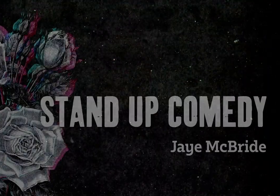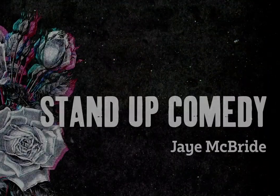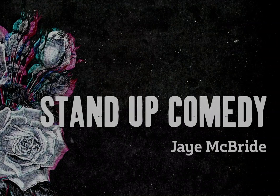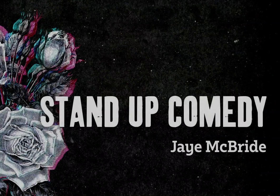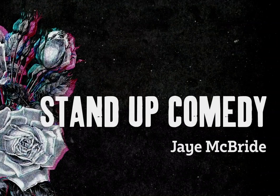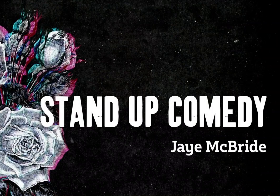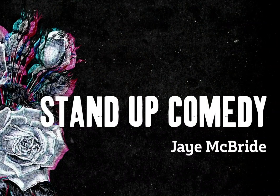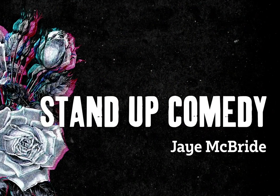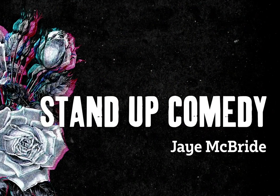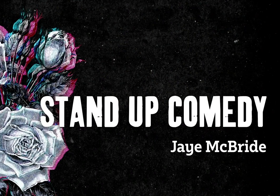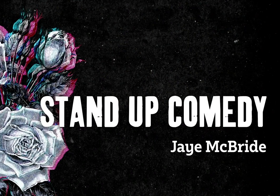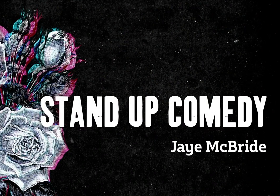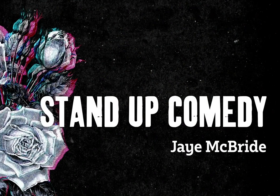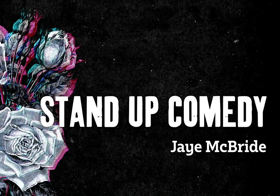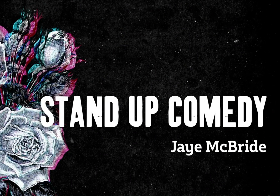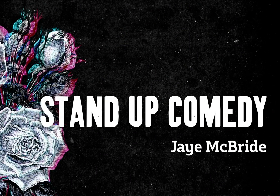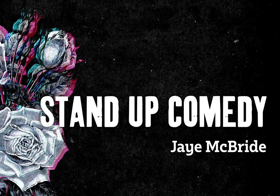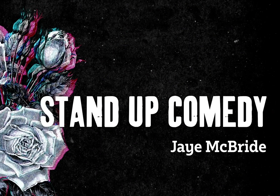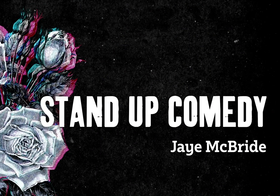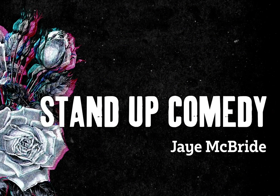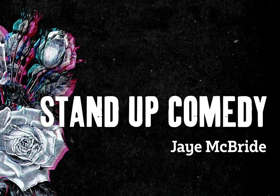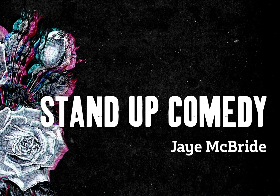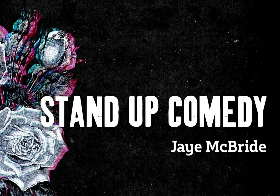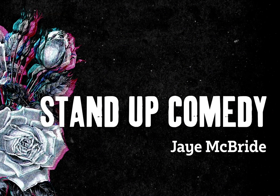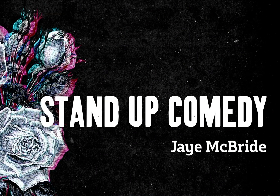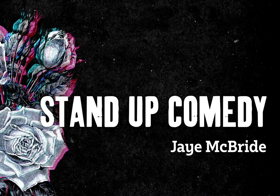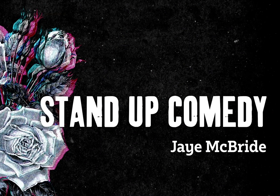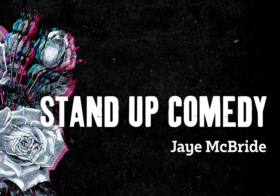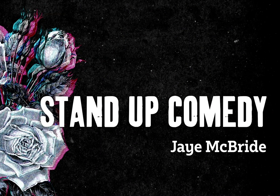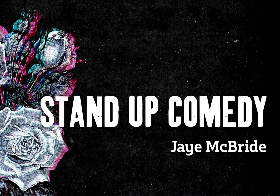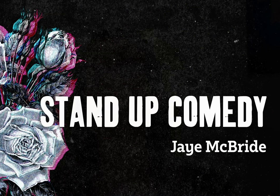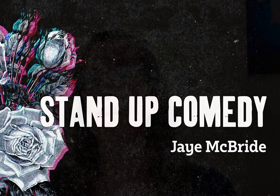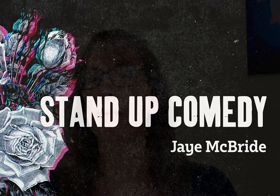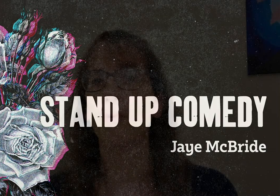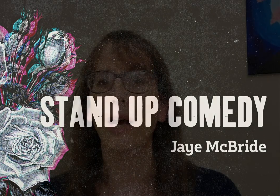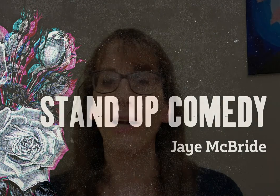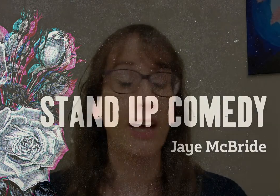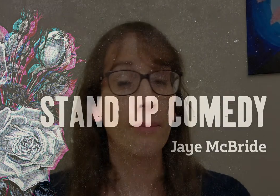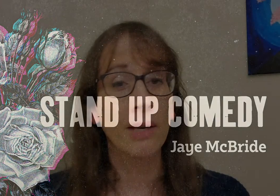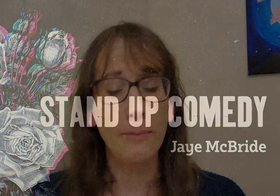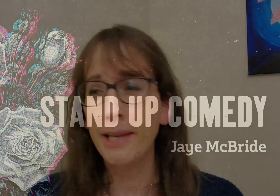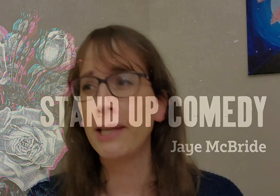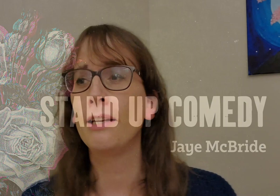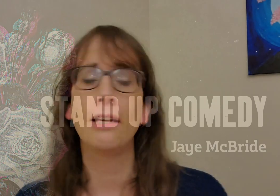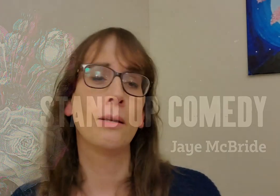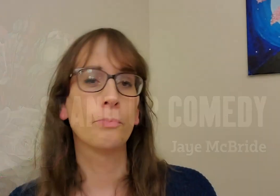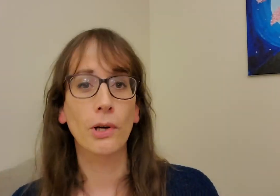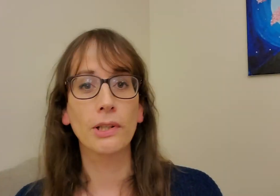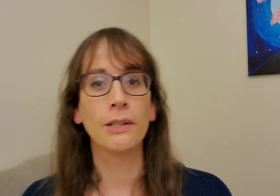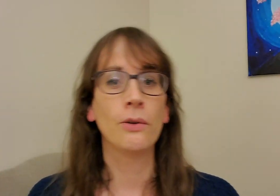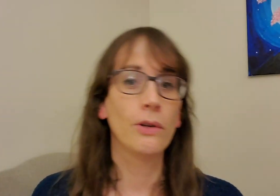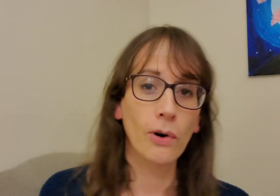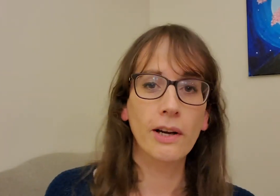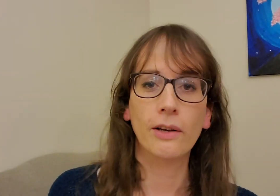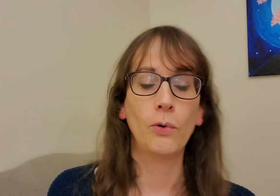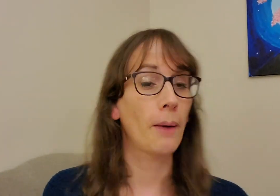Stand Up Comedy Jaye McBride Hola. ¿Cómo te va? Mi nombre es Jaye McBride. Soy comediante en Brooklyn, Nueva York,